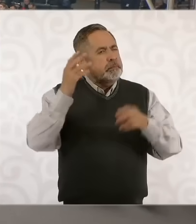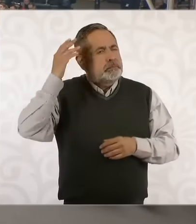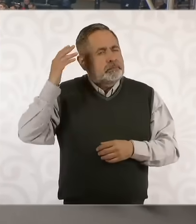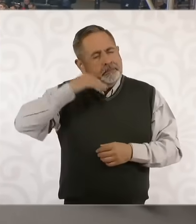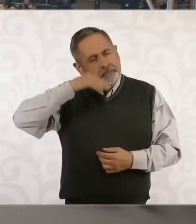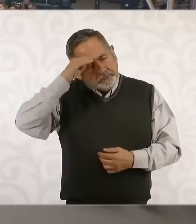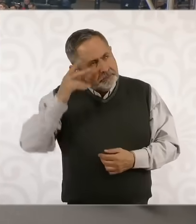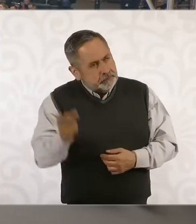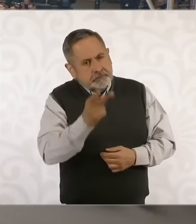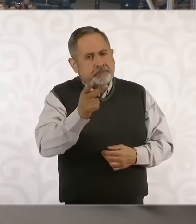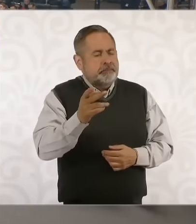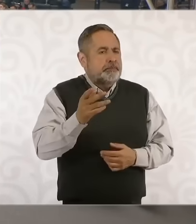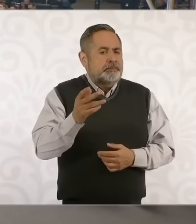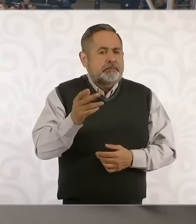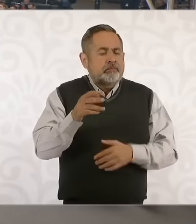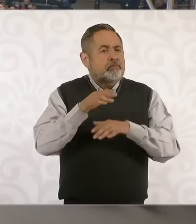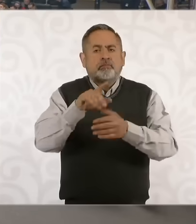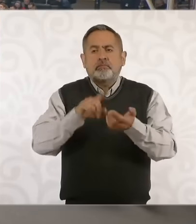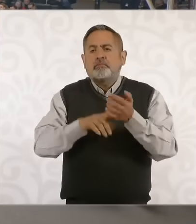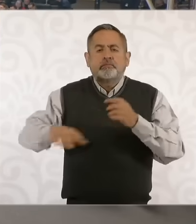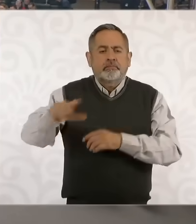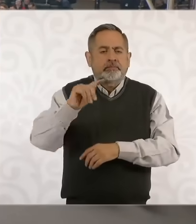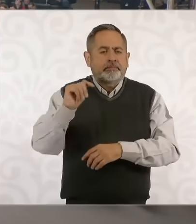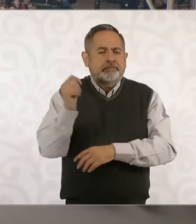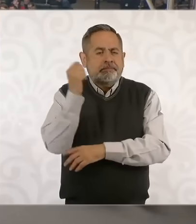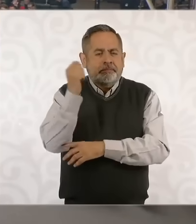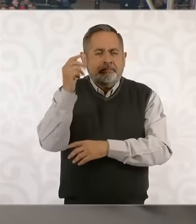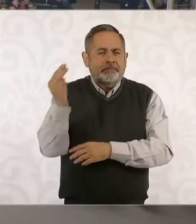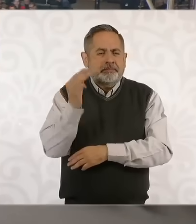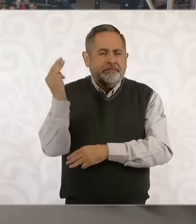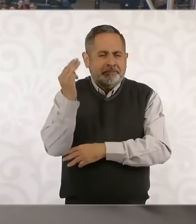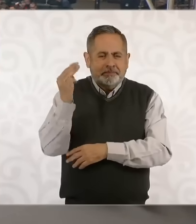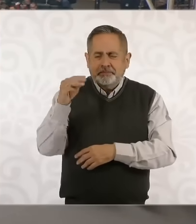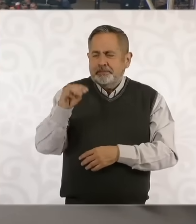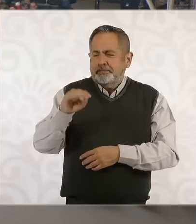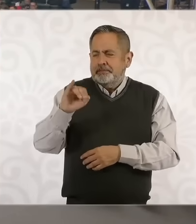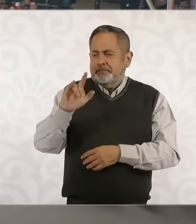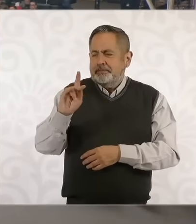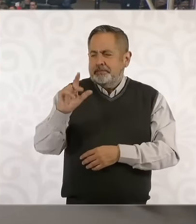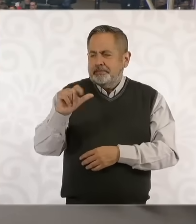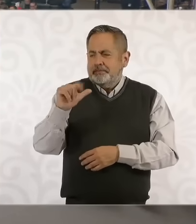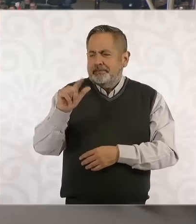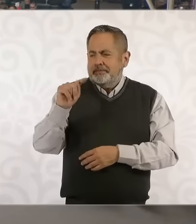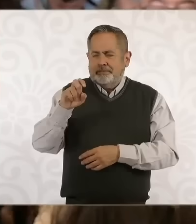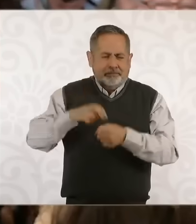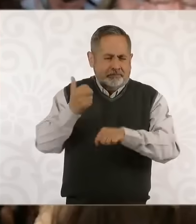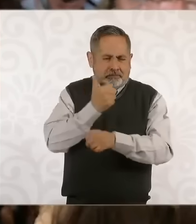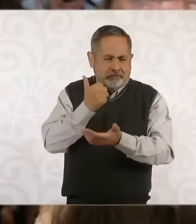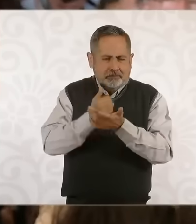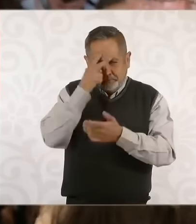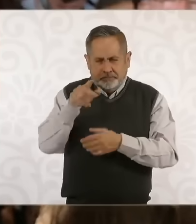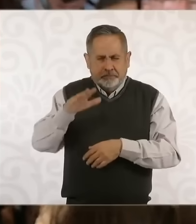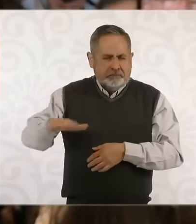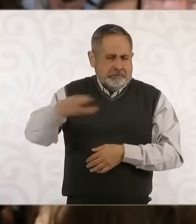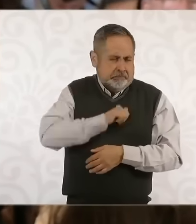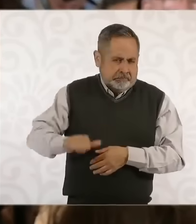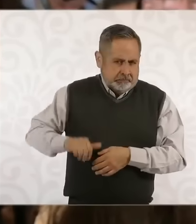sobre Tláuac y Milpalta, particularmente sobre Milpalta, sobre una eh oposición de un sector